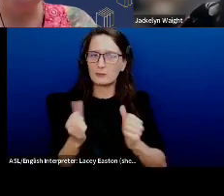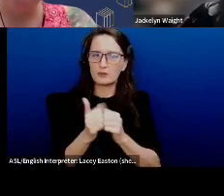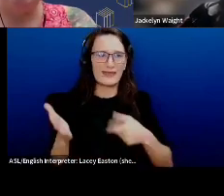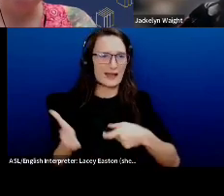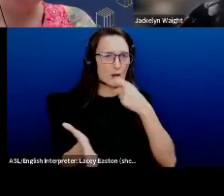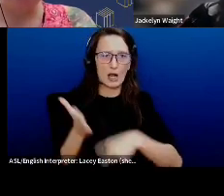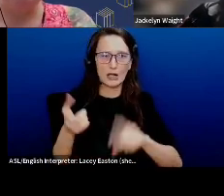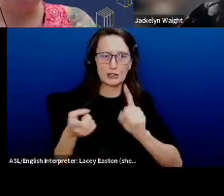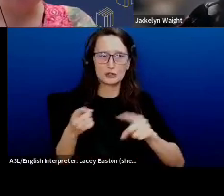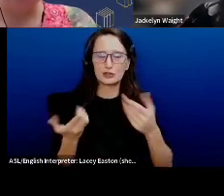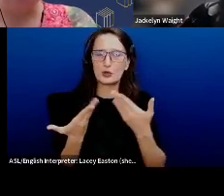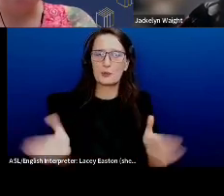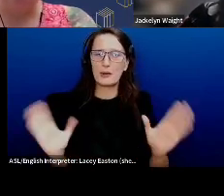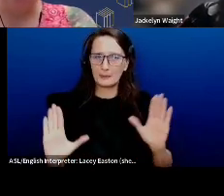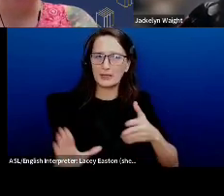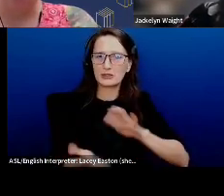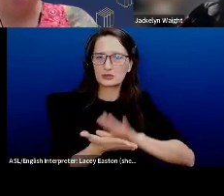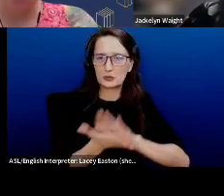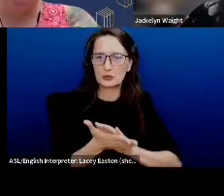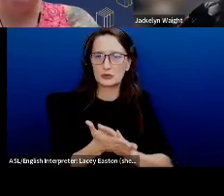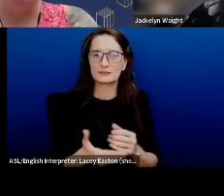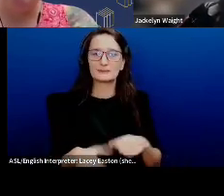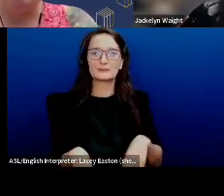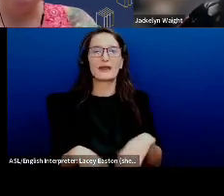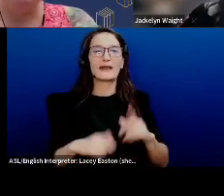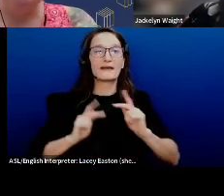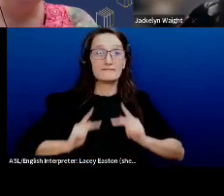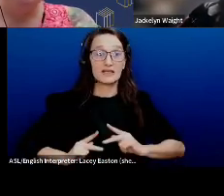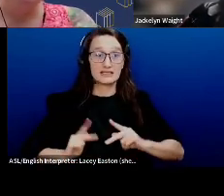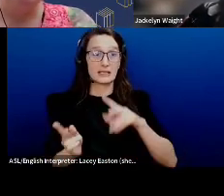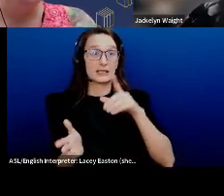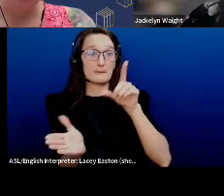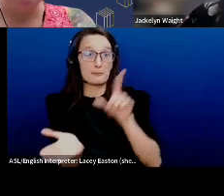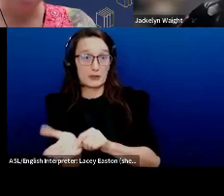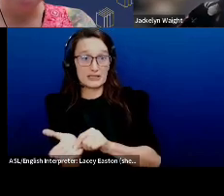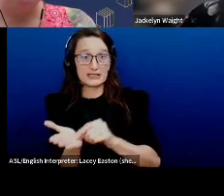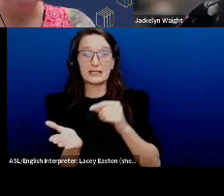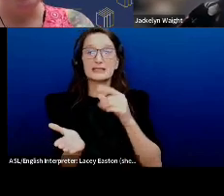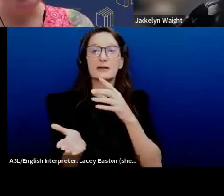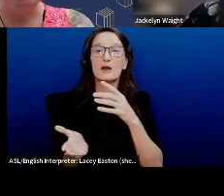materiales educativos adaptados impresos físicamente para los grados K a 8.º. Disponemos de